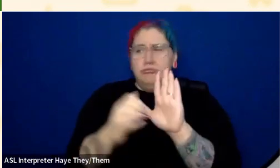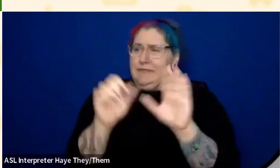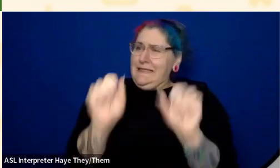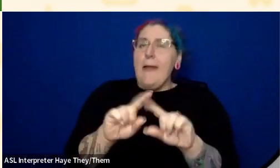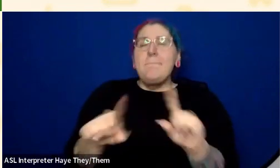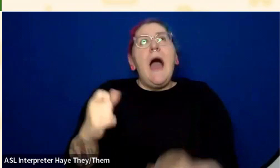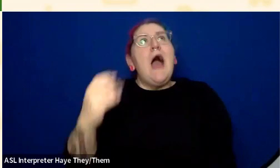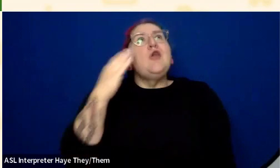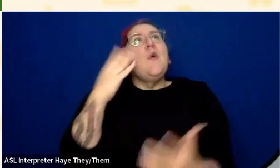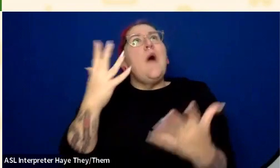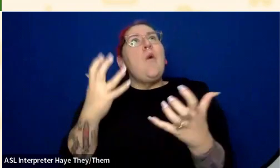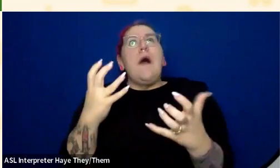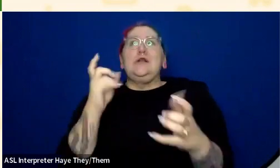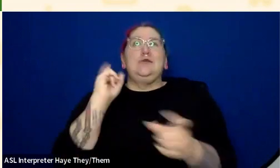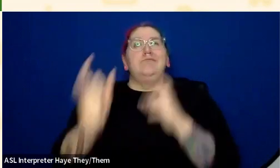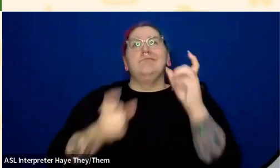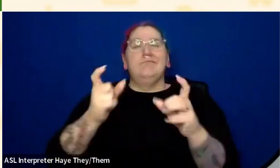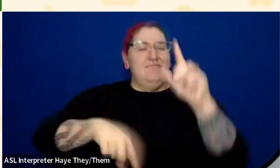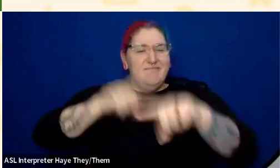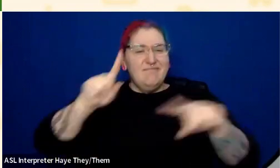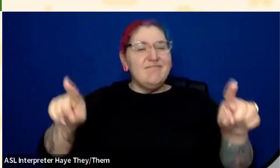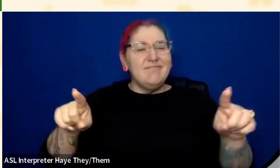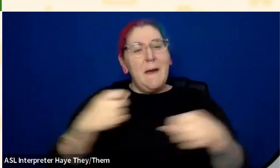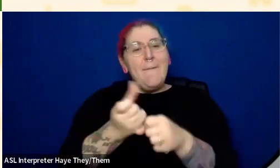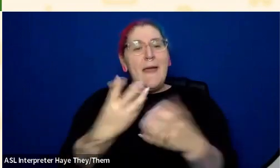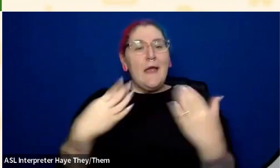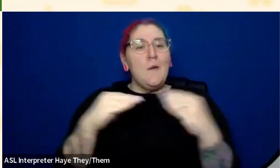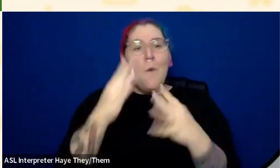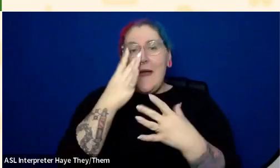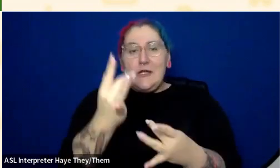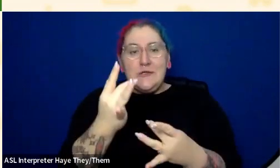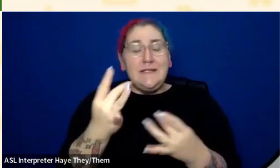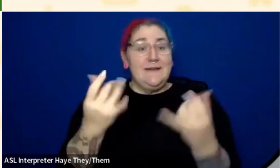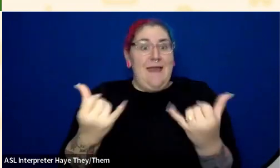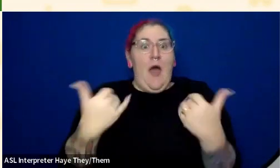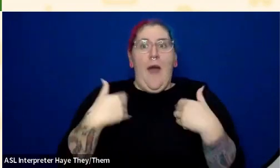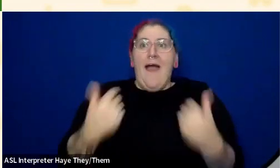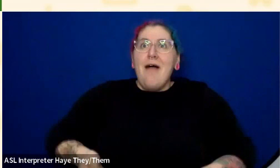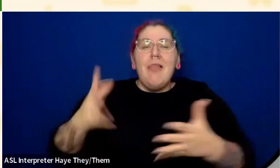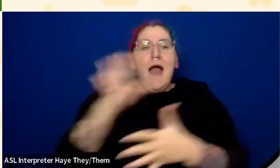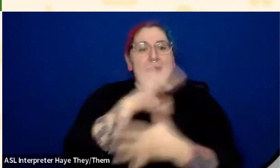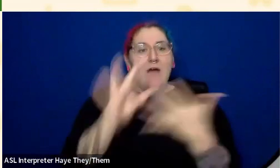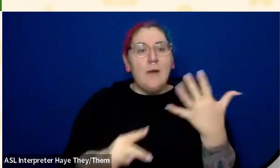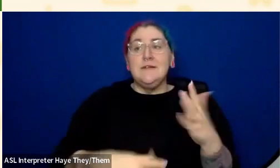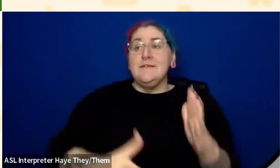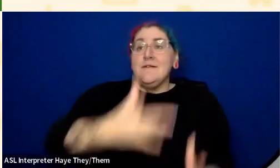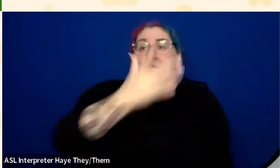Usar mucho color, imagen, icono, imagen de fondo con un degradado, algo para darle un respiro a los ojos,